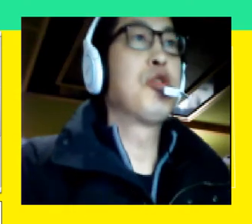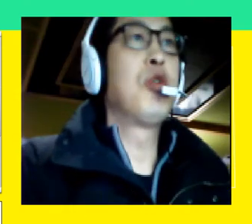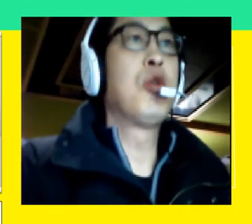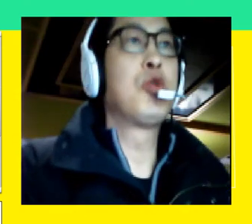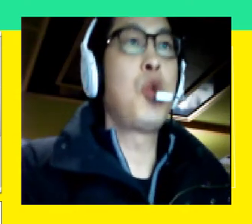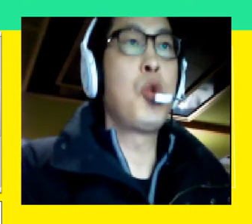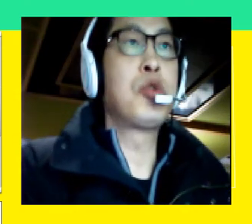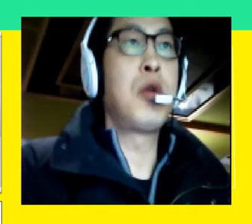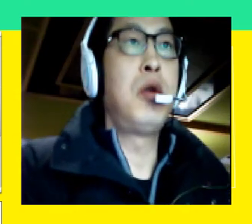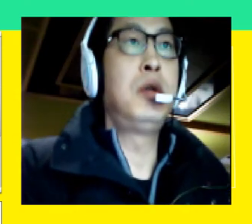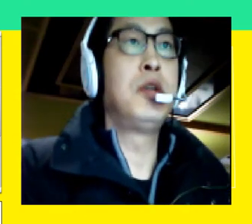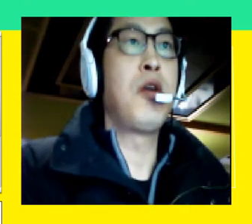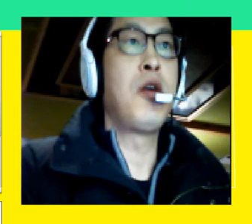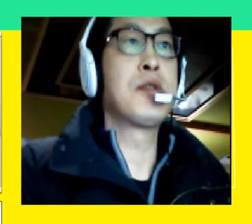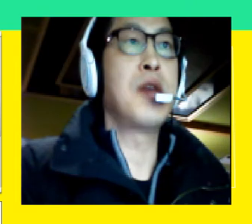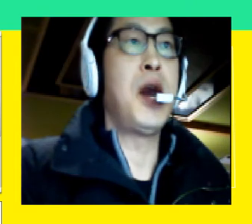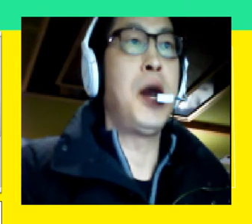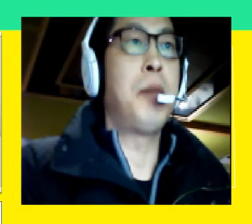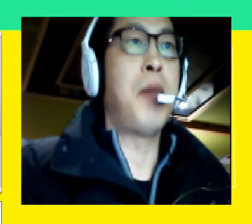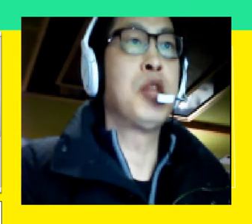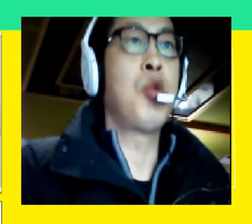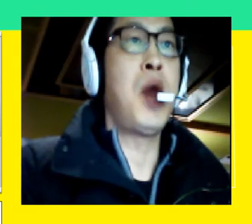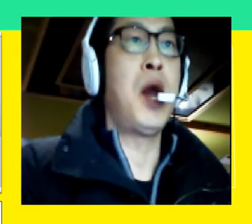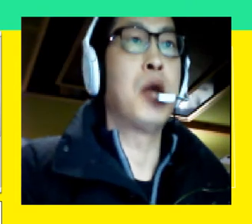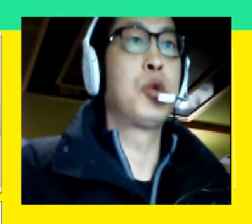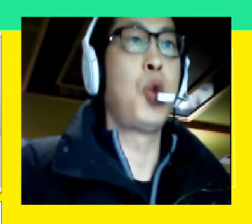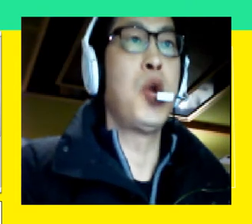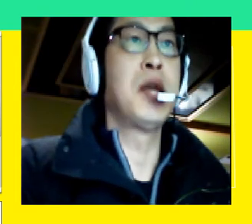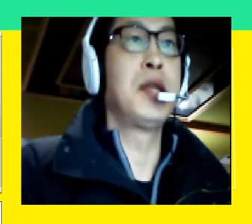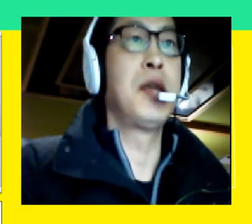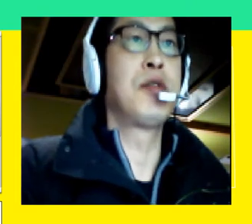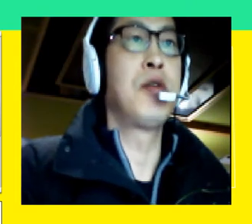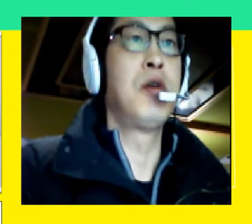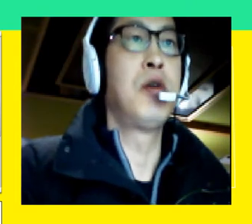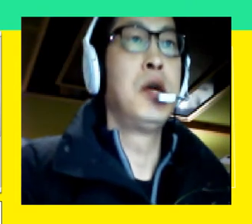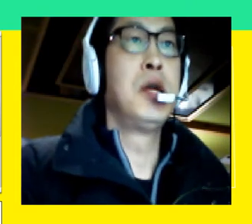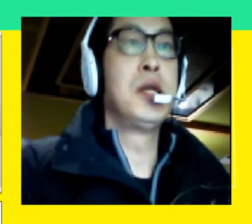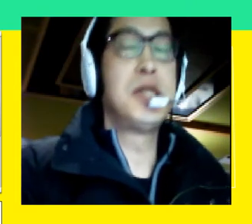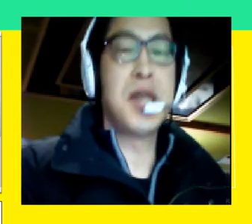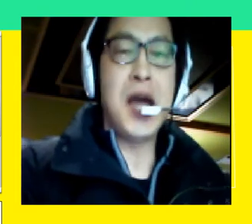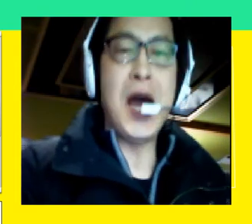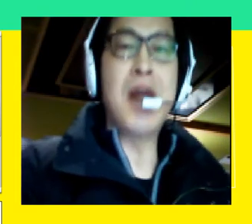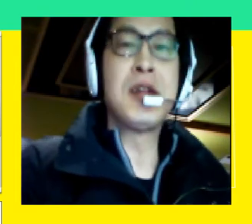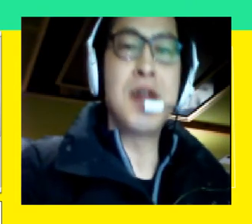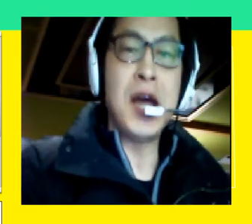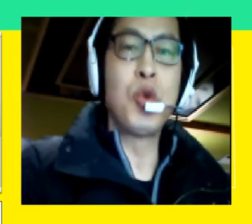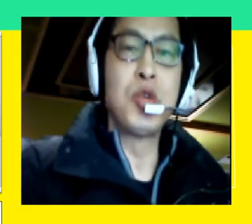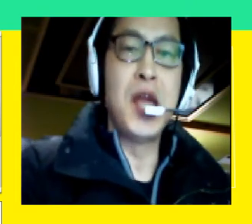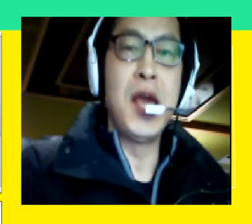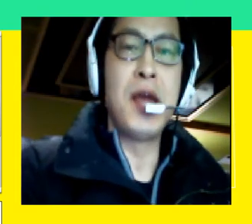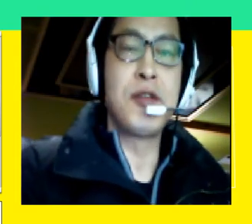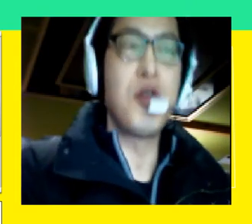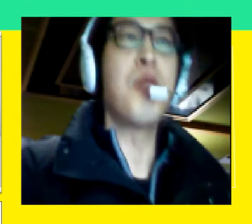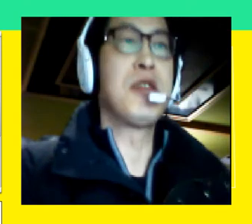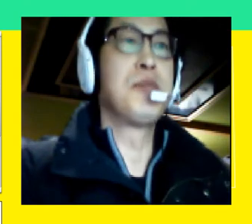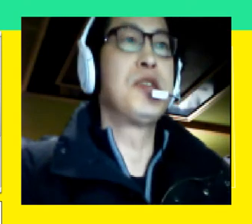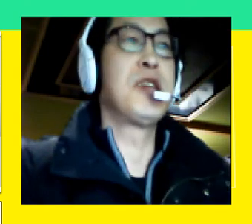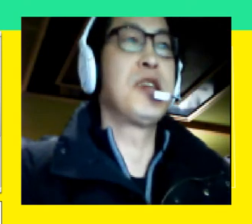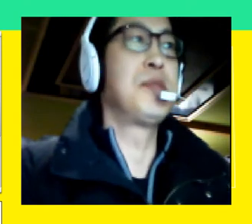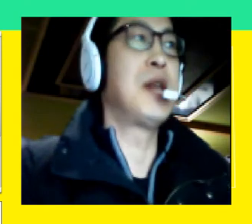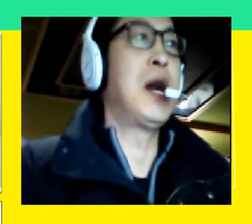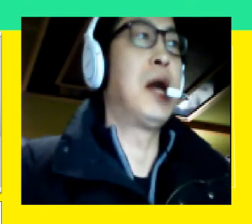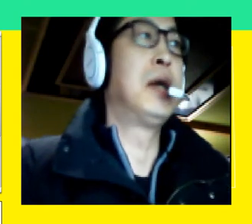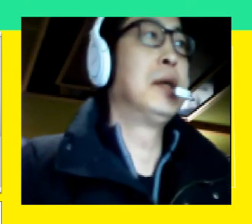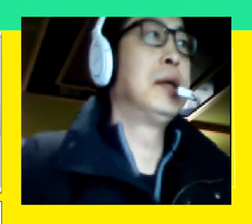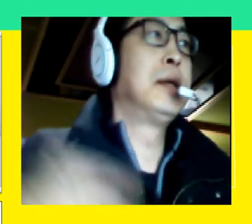지금부터 소설, 역사, 만화, 교양에 대해서 제가 아는 한도내에서 보여드리겠습니다